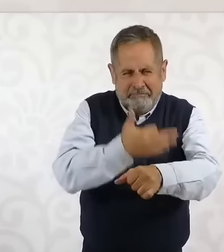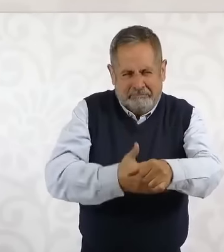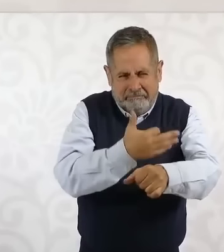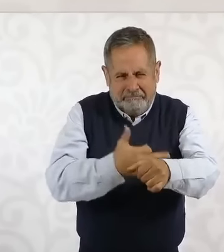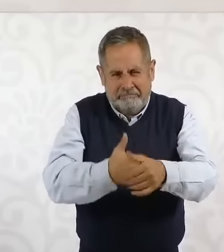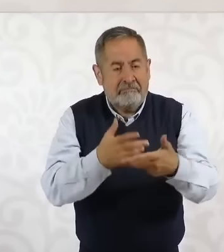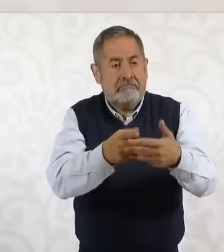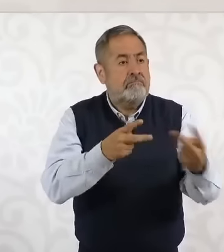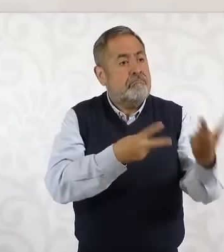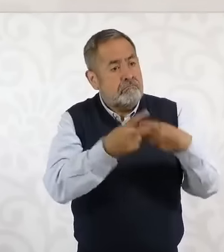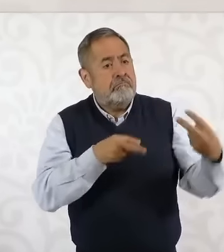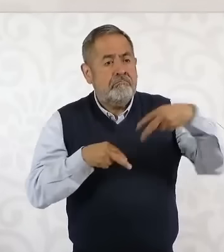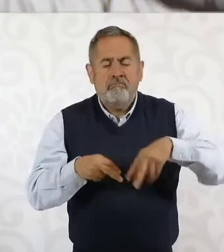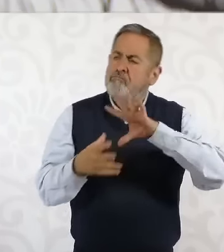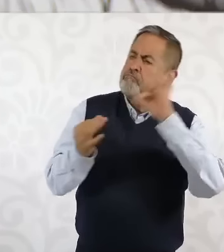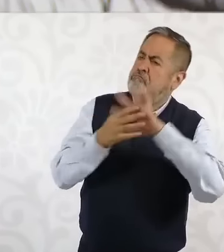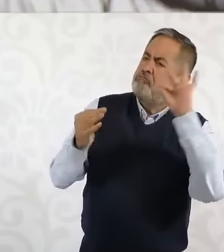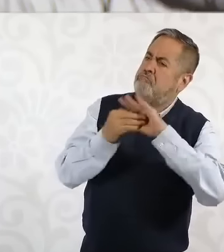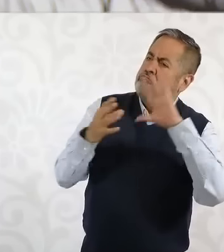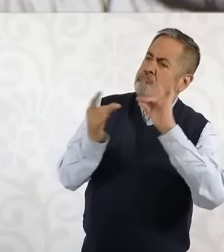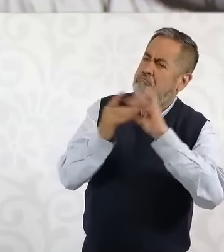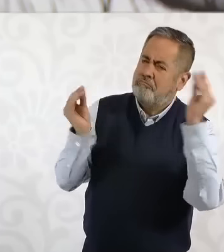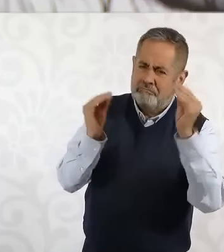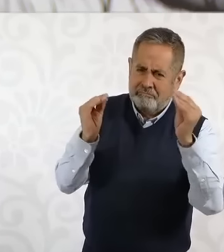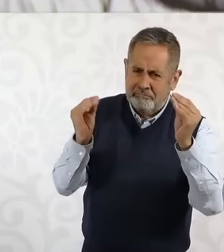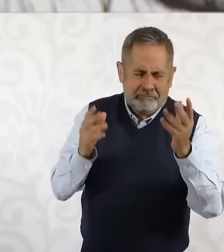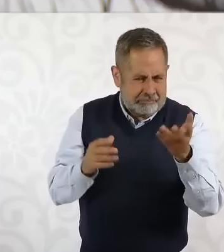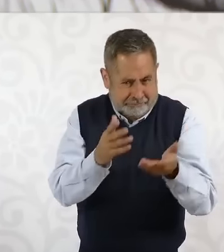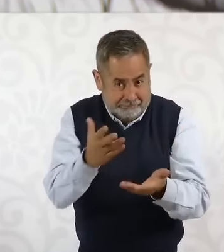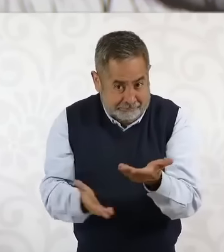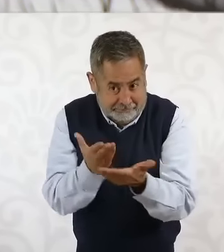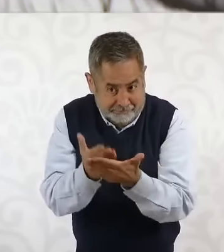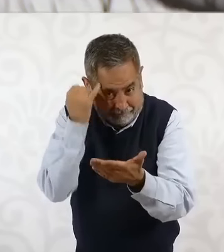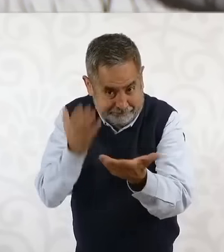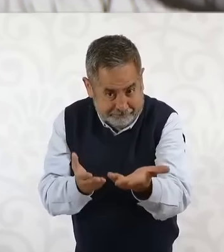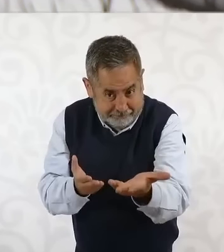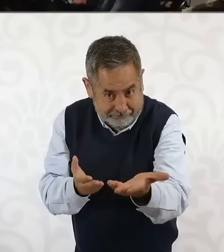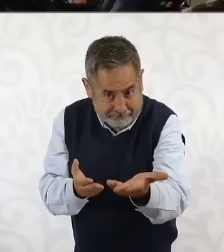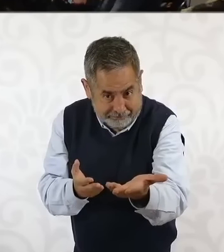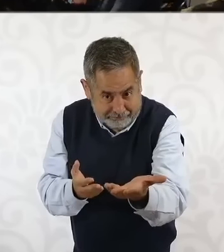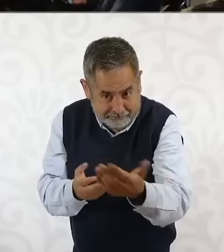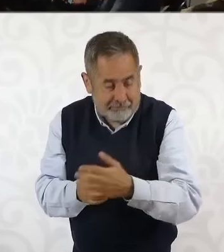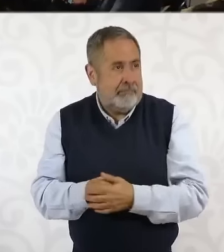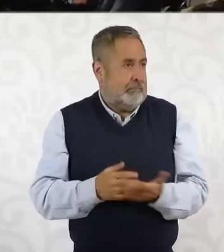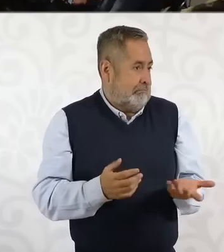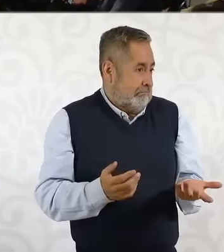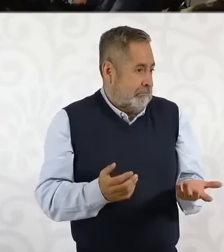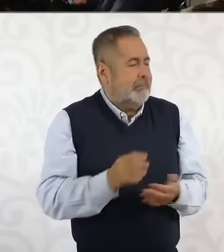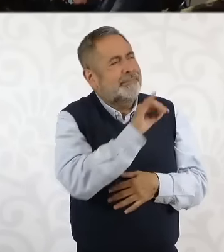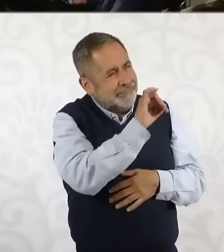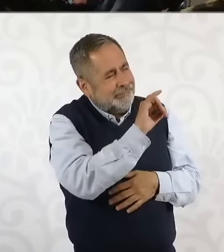pueda debatir sobre el tema que nos No, eso fue lo que propusiste. Sí, lo que pasa es de que nosotros